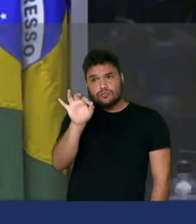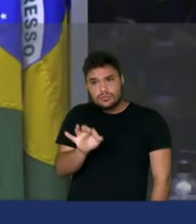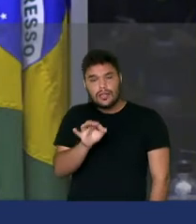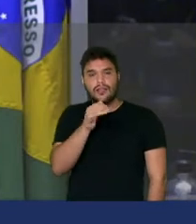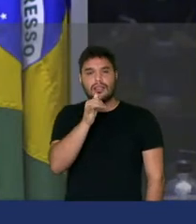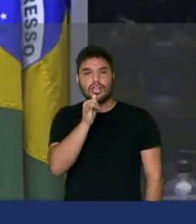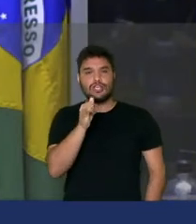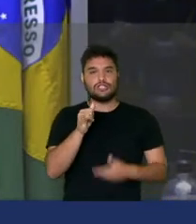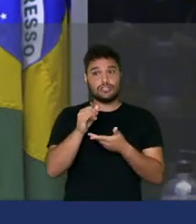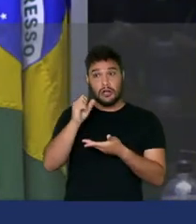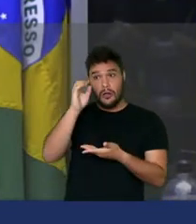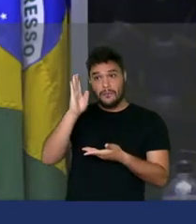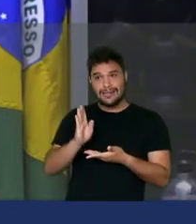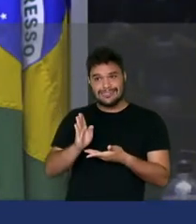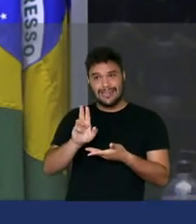DESENVOLVIMENTO DO BRASIL MAIS 17% DA ENERGIA ELÉTRICA